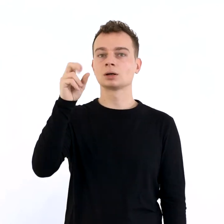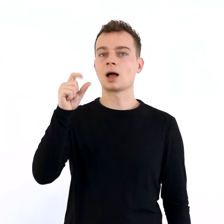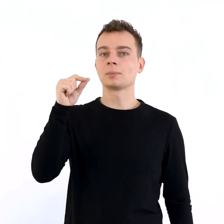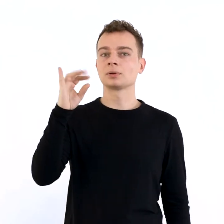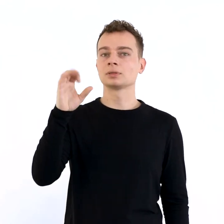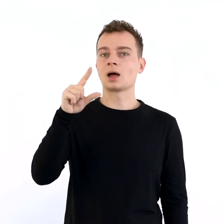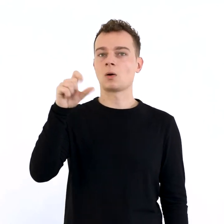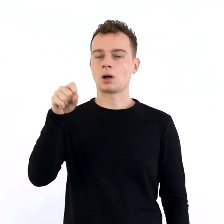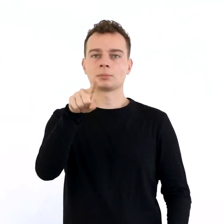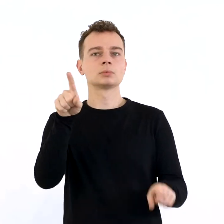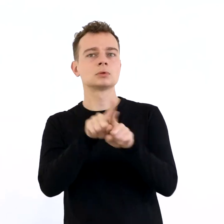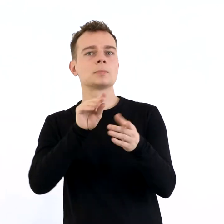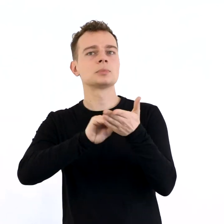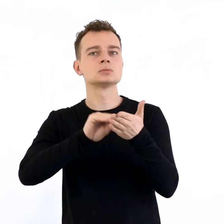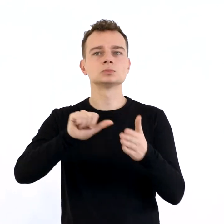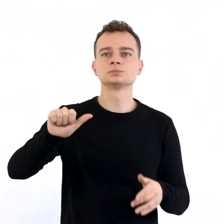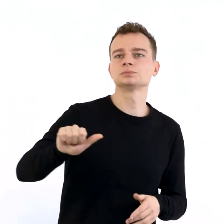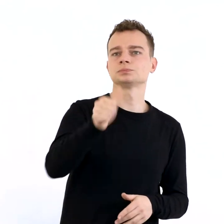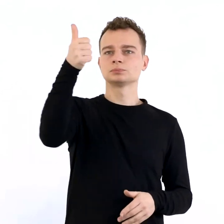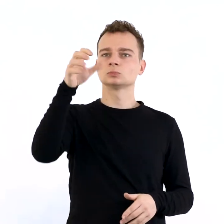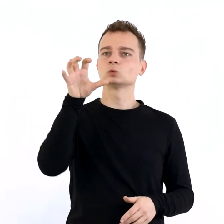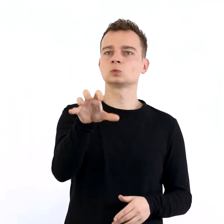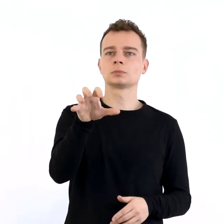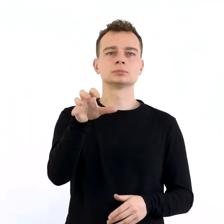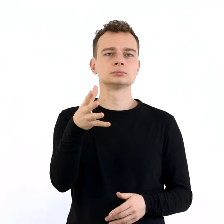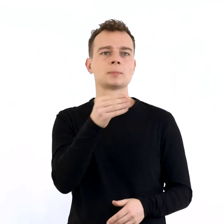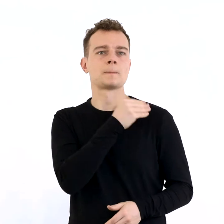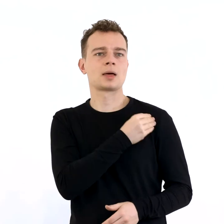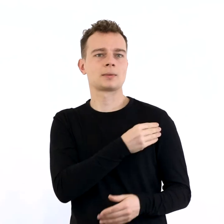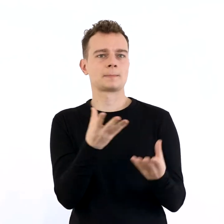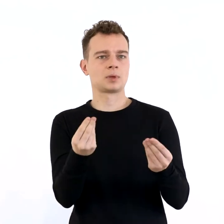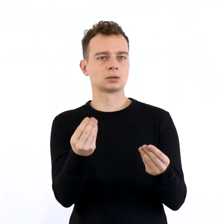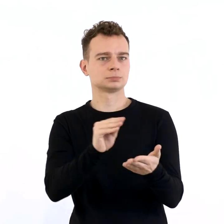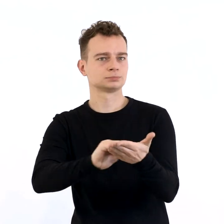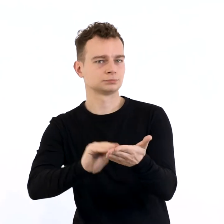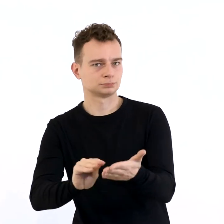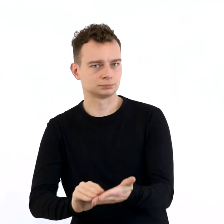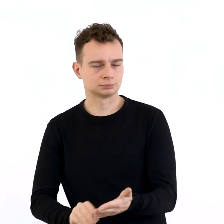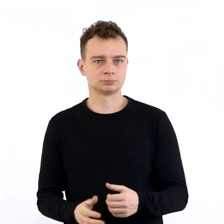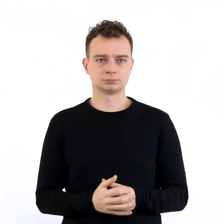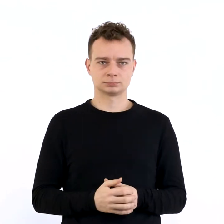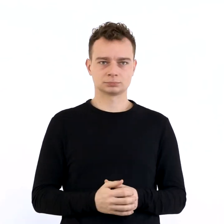Jest ona również pierwszym rodzajem pisma zastosowanym do pisania na materiale miękkim.